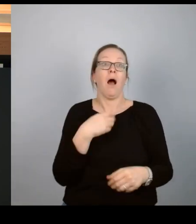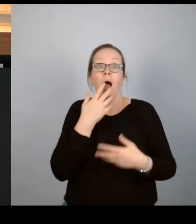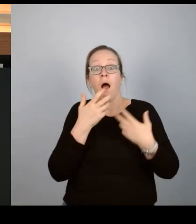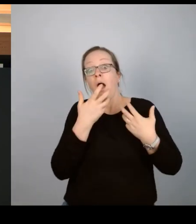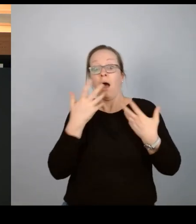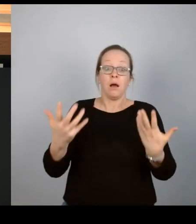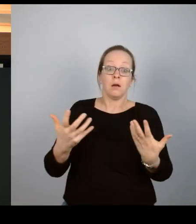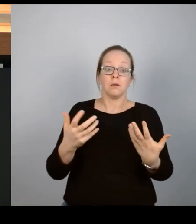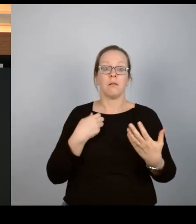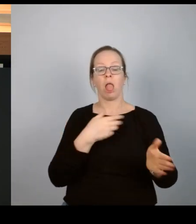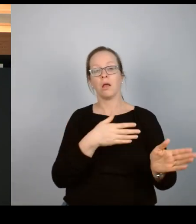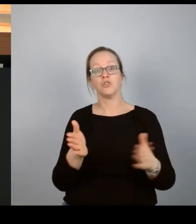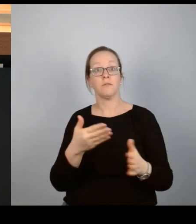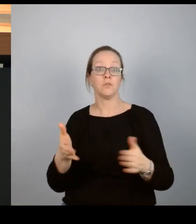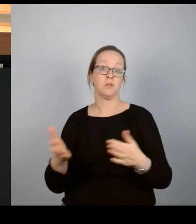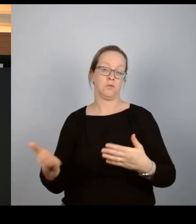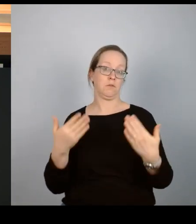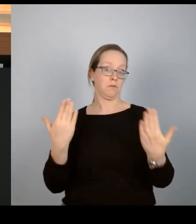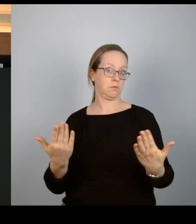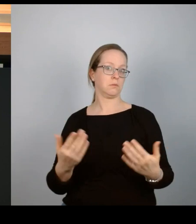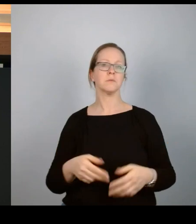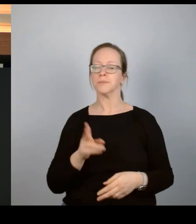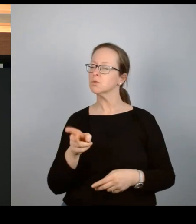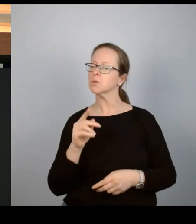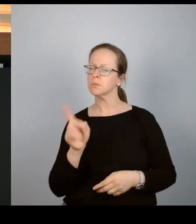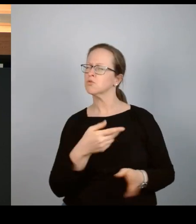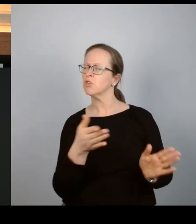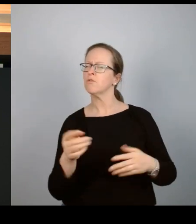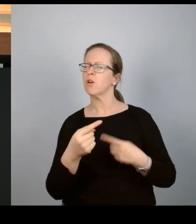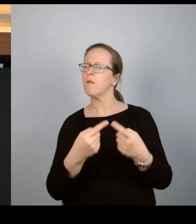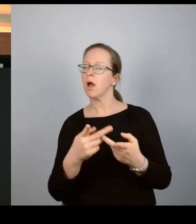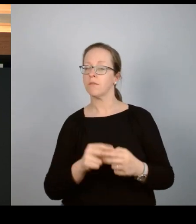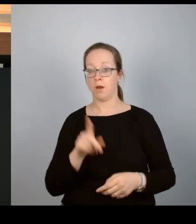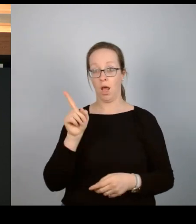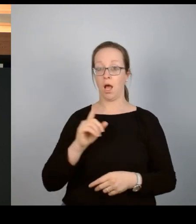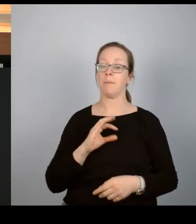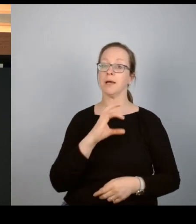Leistungsfähigkeit gezeigt, noch deutet die Partnerwahl auf